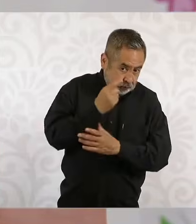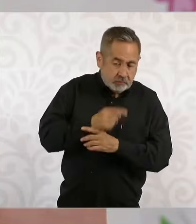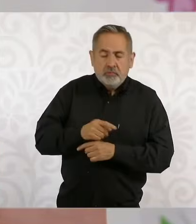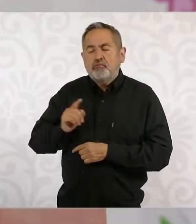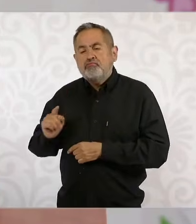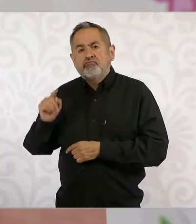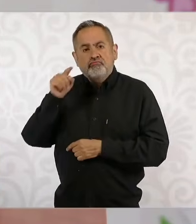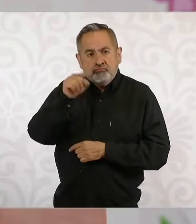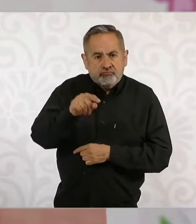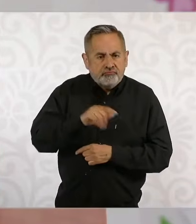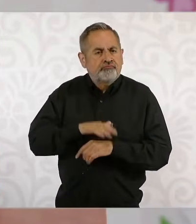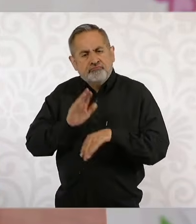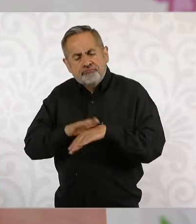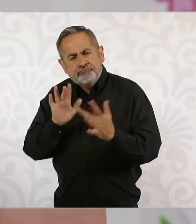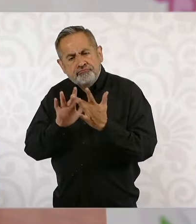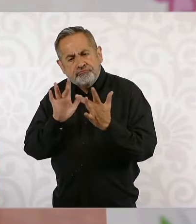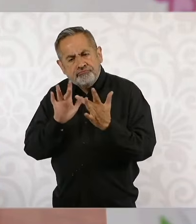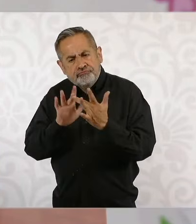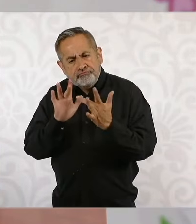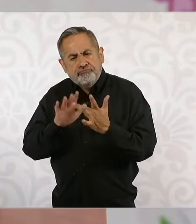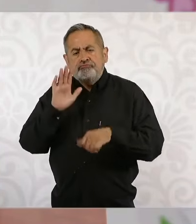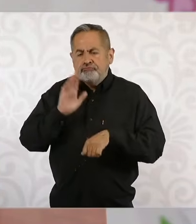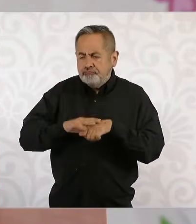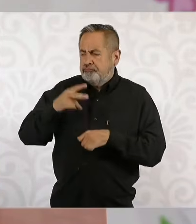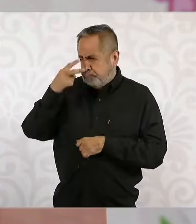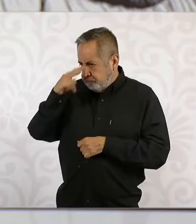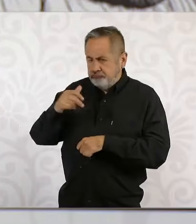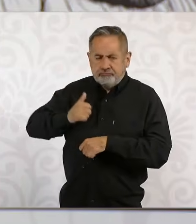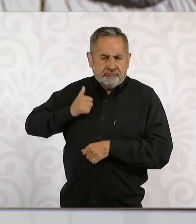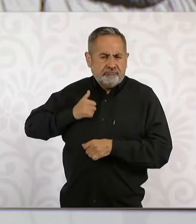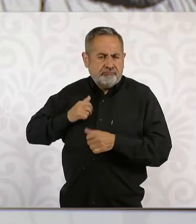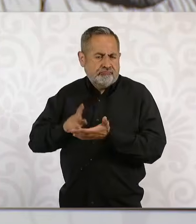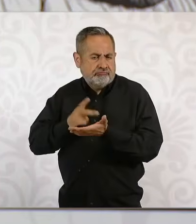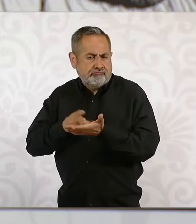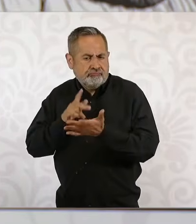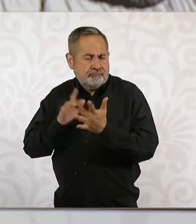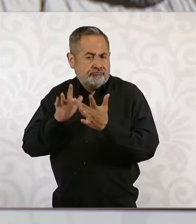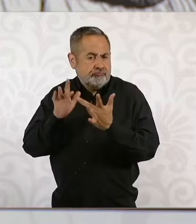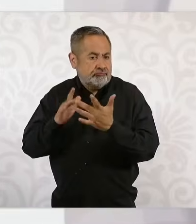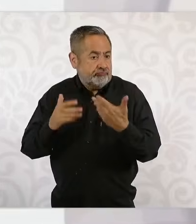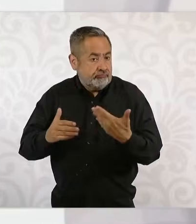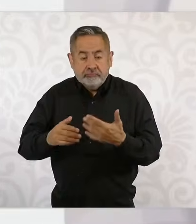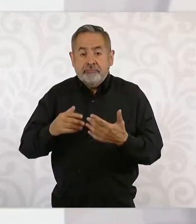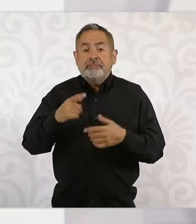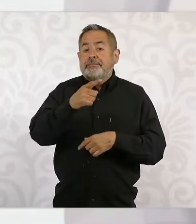estado fortaleciendo la relación México Canadá. Hay mucho interés de las empresas canadienses en